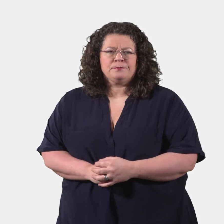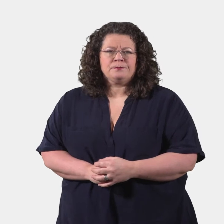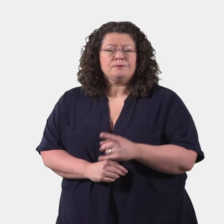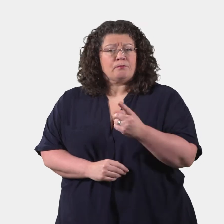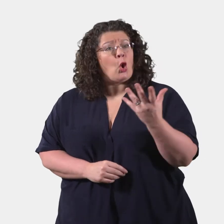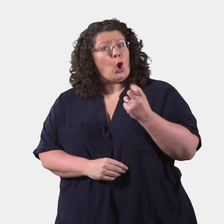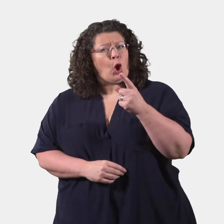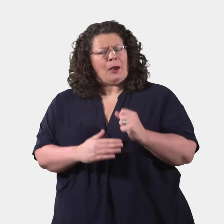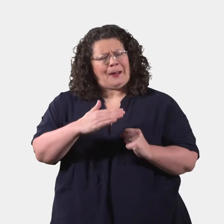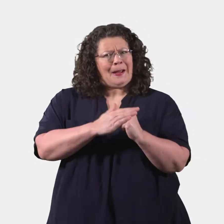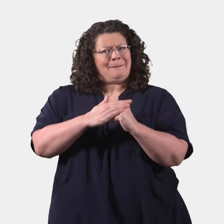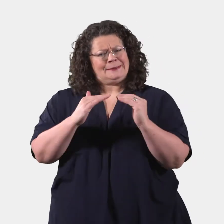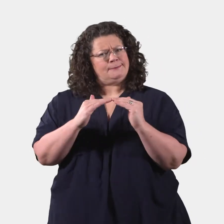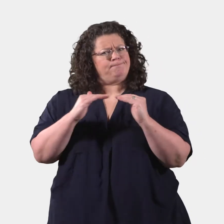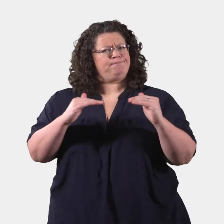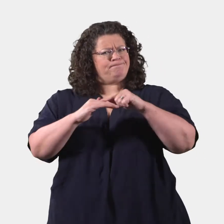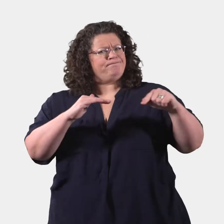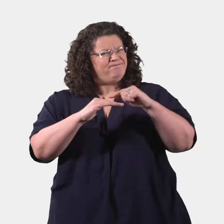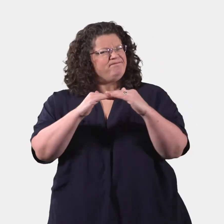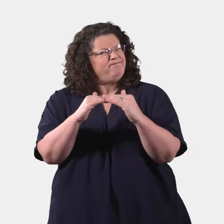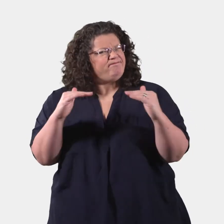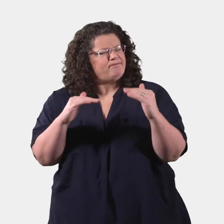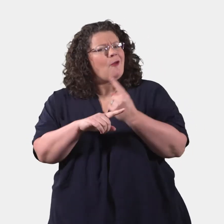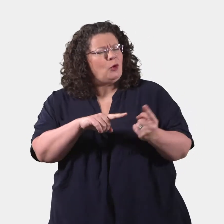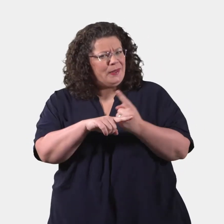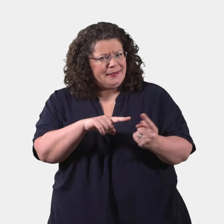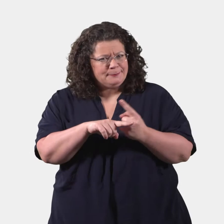Os nad ydych chi'n ennill mwy na swm penodol yr wythnos.